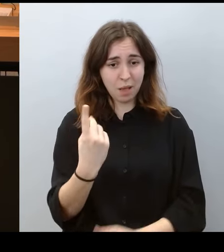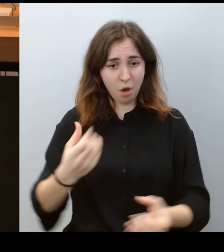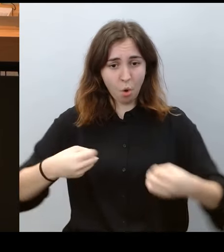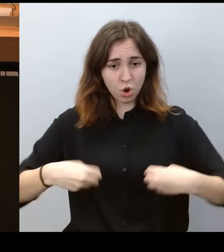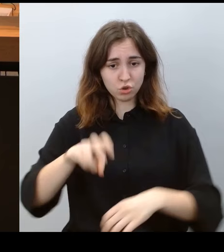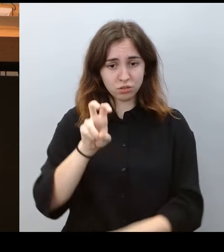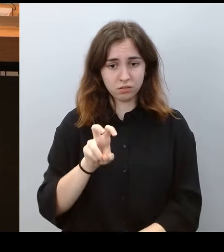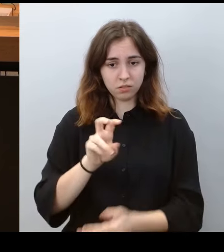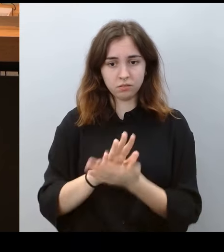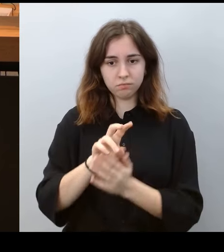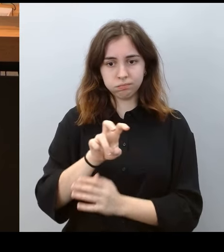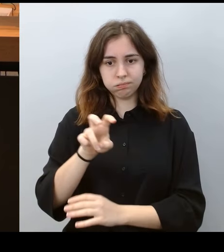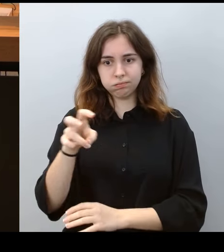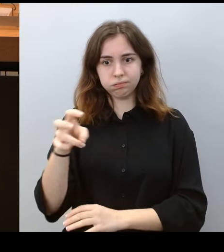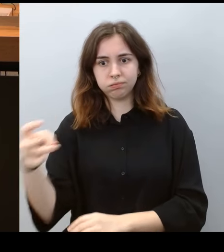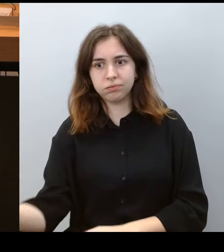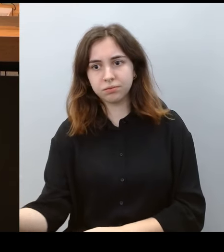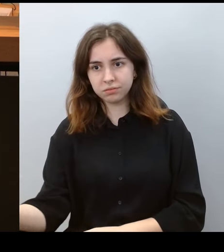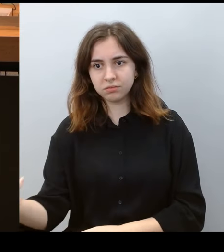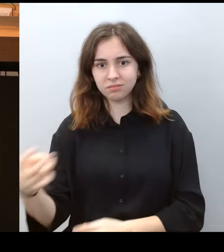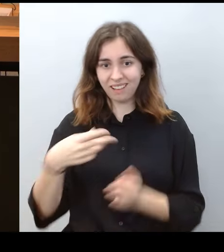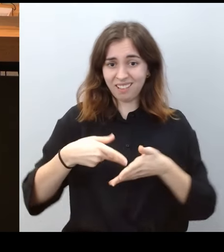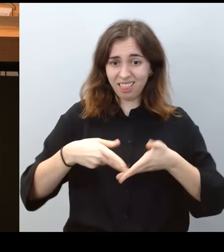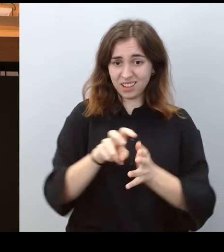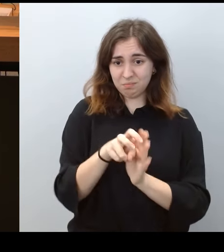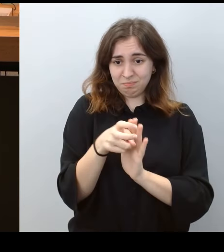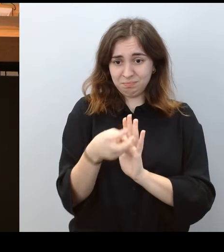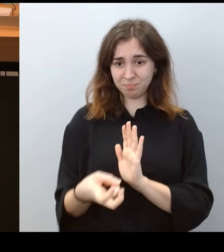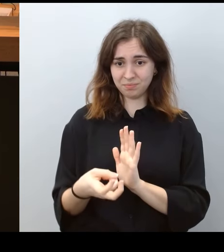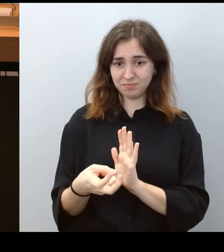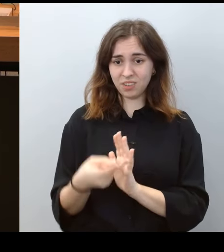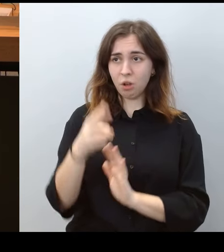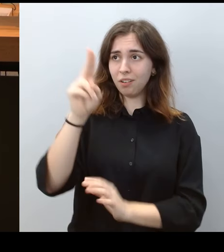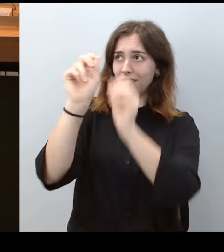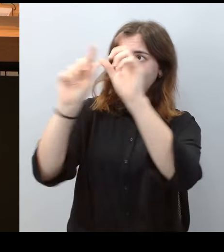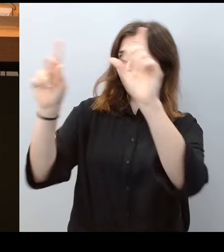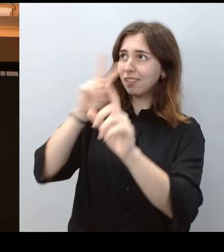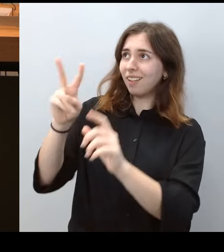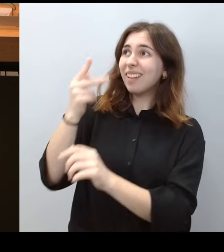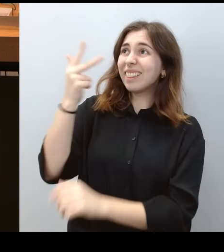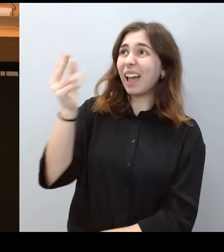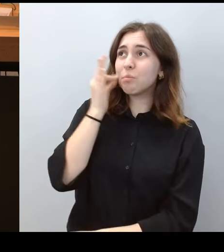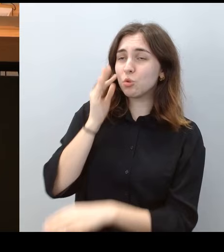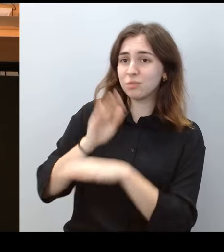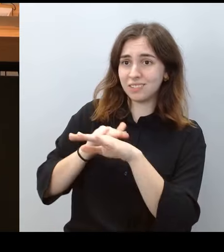dass die Bahn in den nächsten drei Minuten kommen würde. Drei Minuten, die über Menschenleben entscheiden.